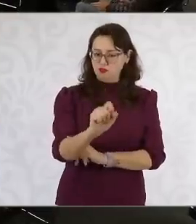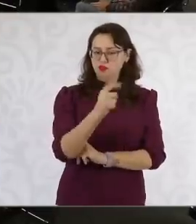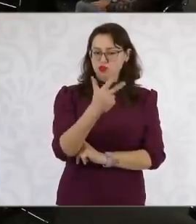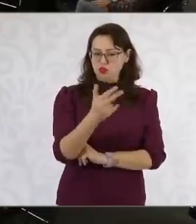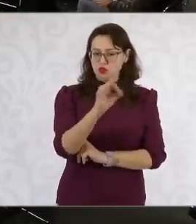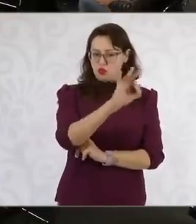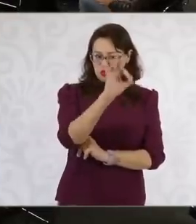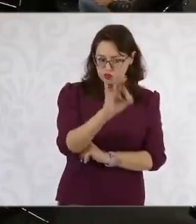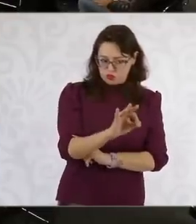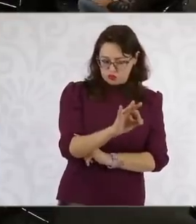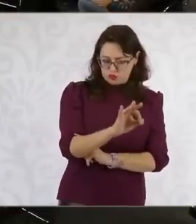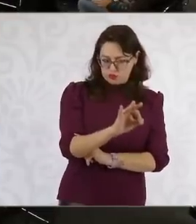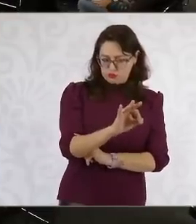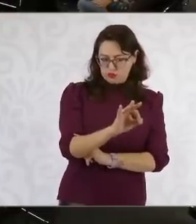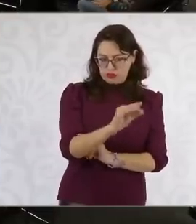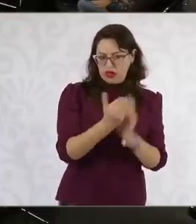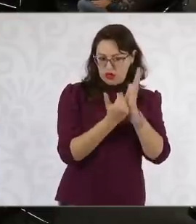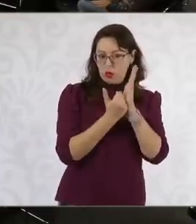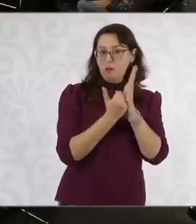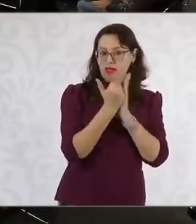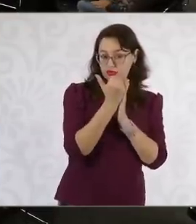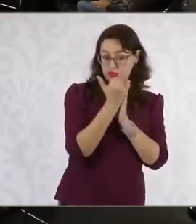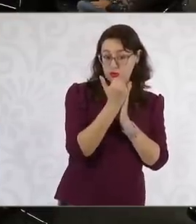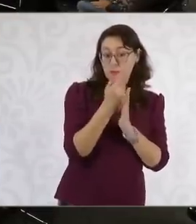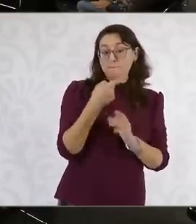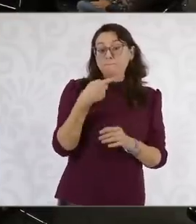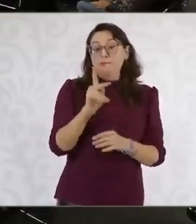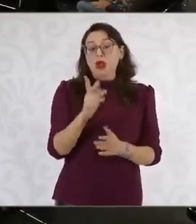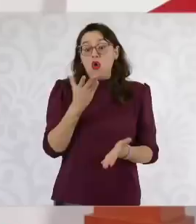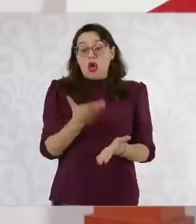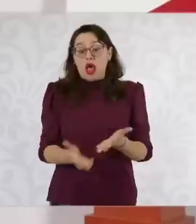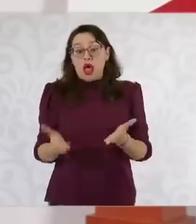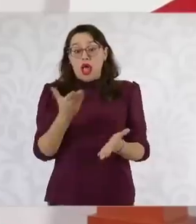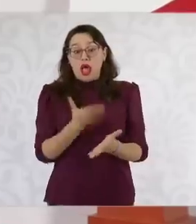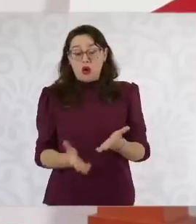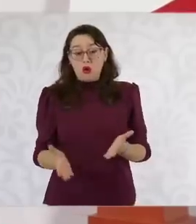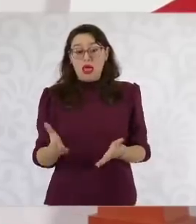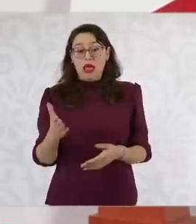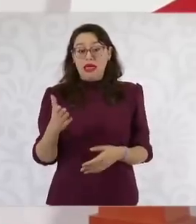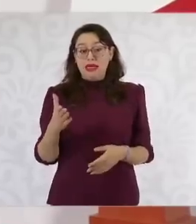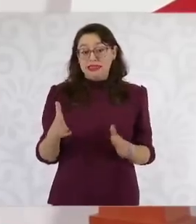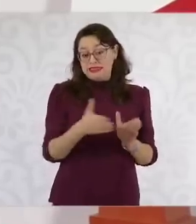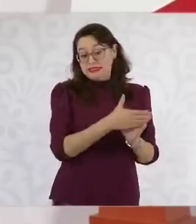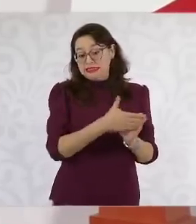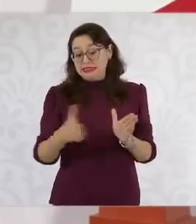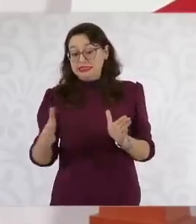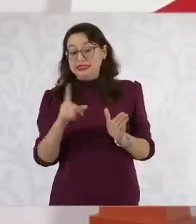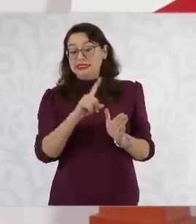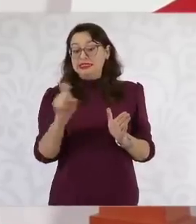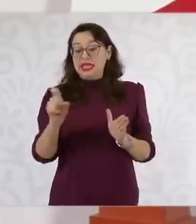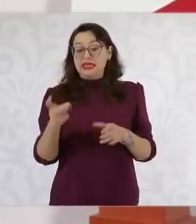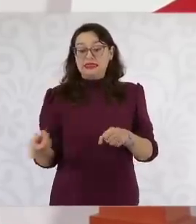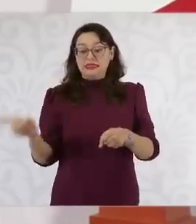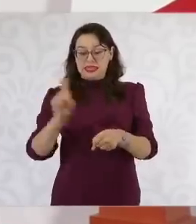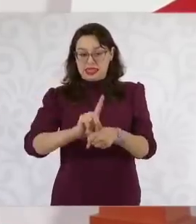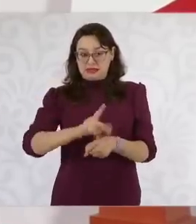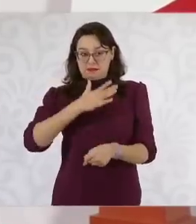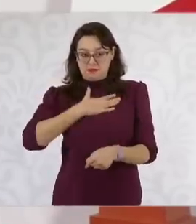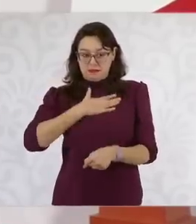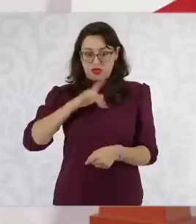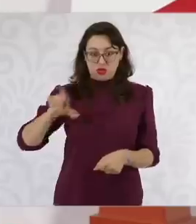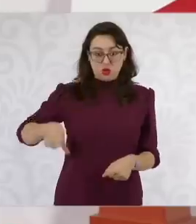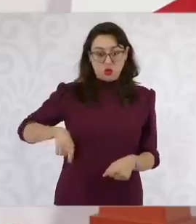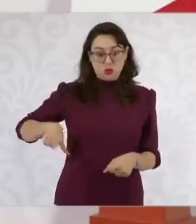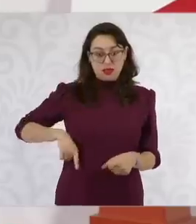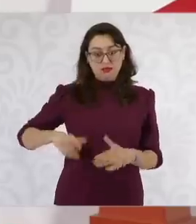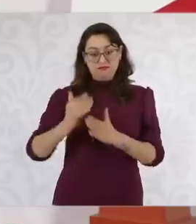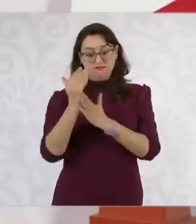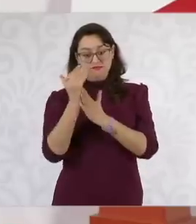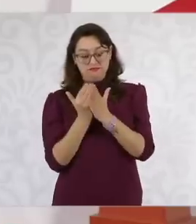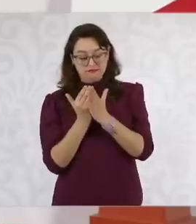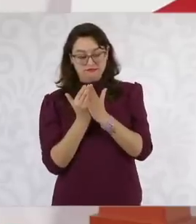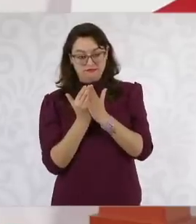gobierno hay una disminución del 10.6 por de todas maneras repito eh es difícil valorar esta aumento